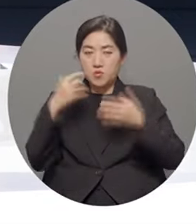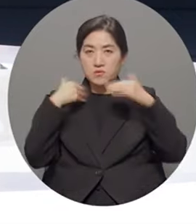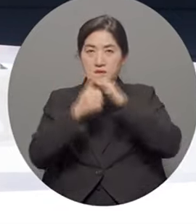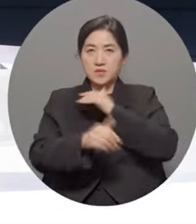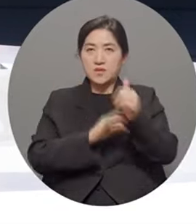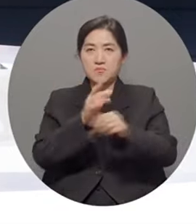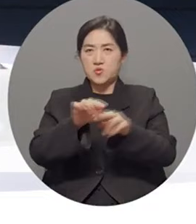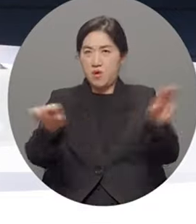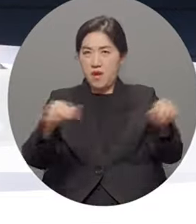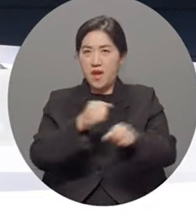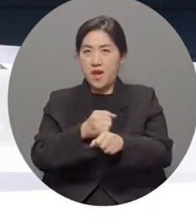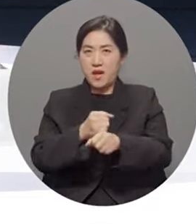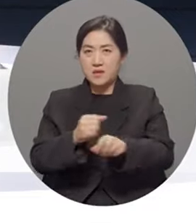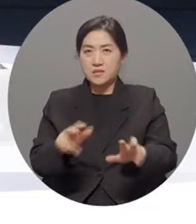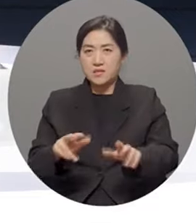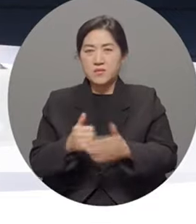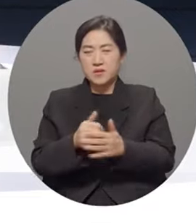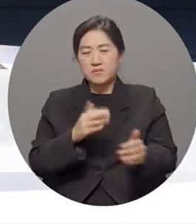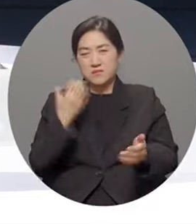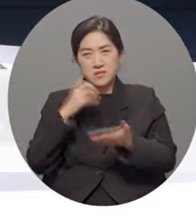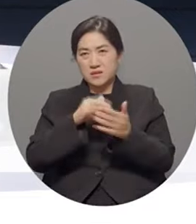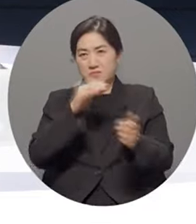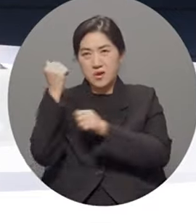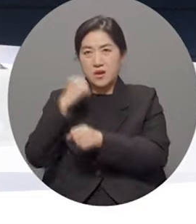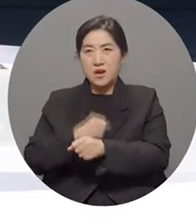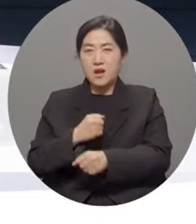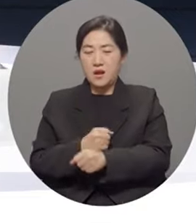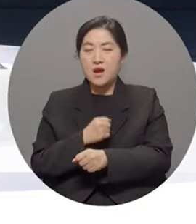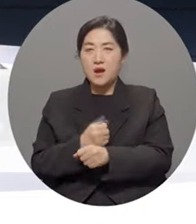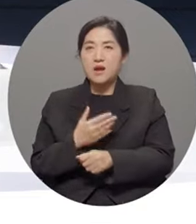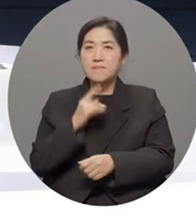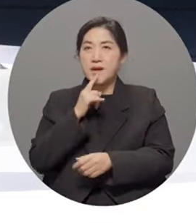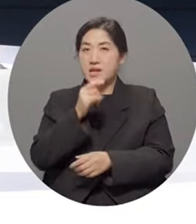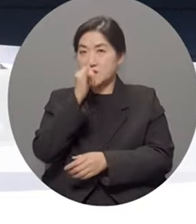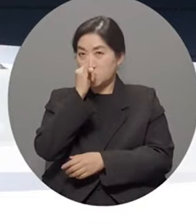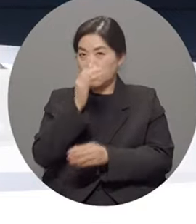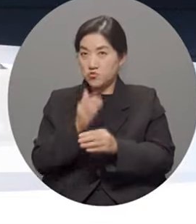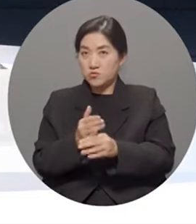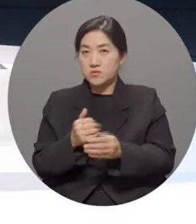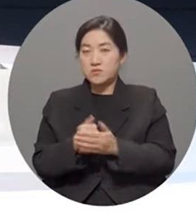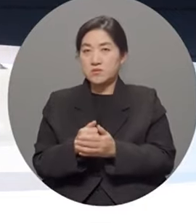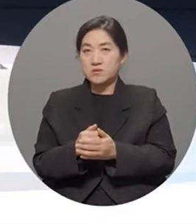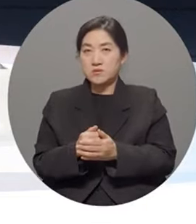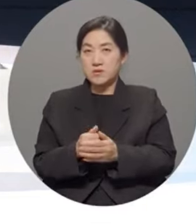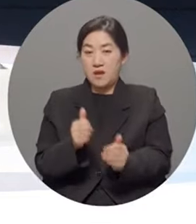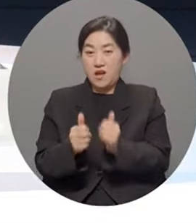이 전 장관의 호주 대사 임명을 철회해야 한다거나 지금이라도 불러들여야 한다는 요구도 나오는데요.